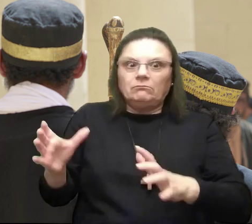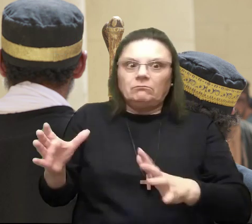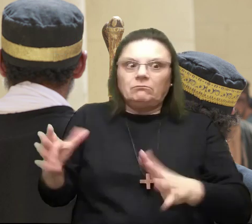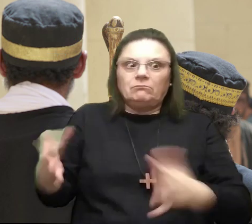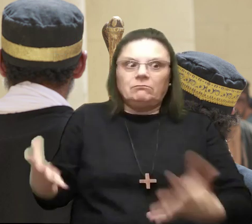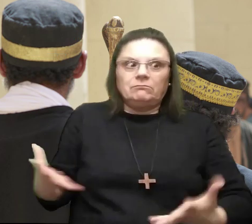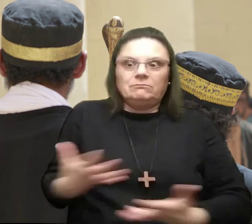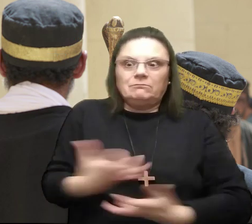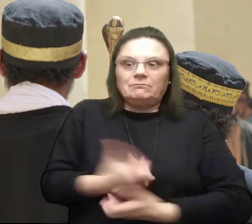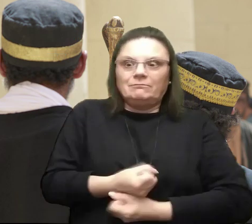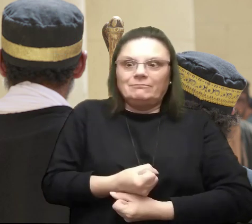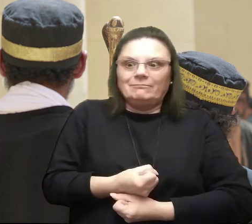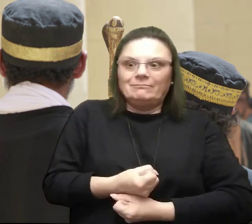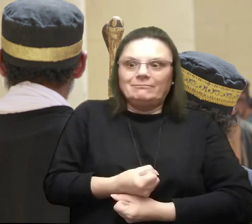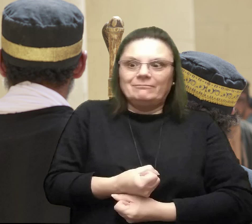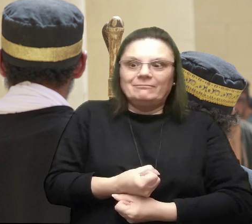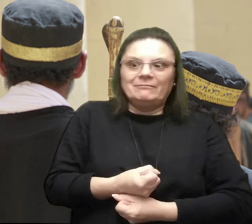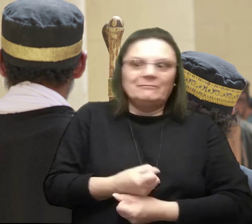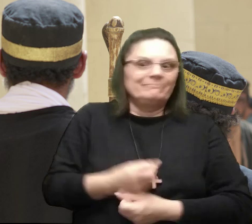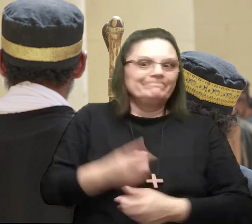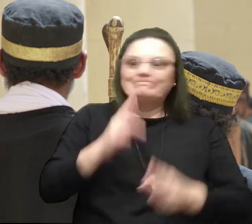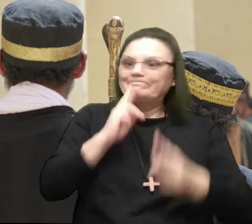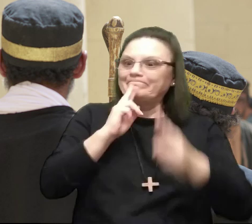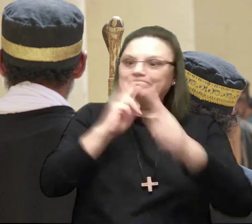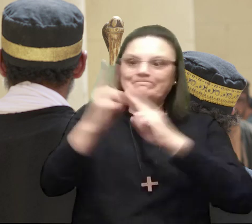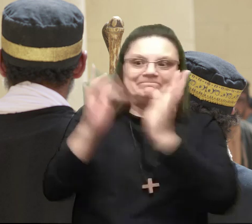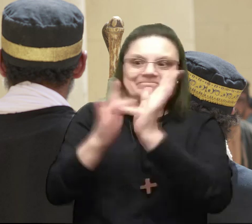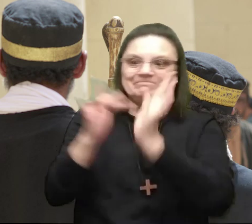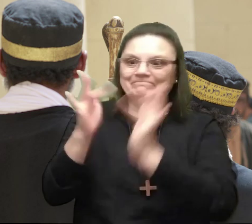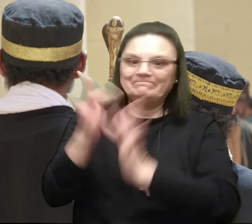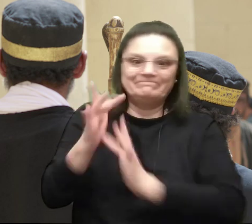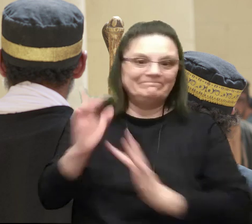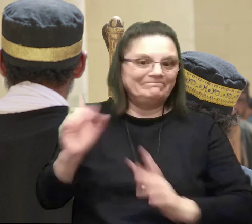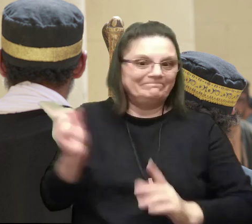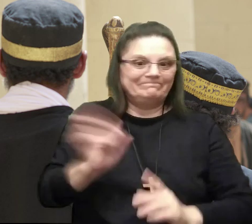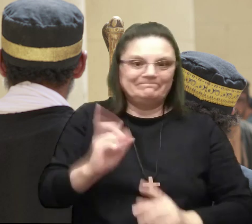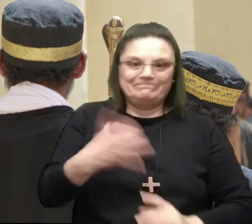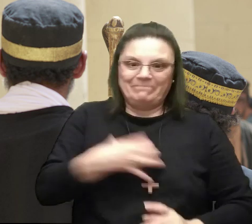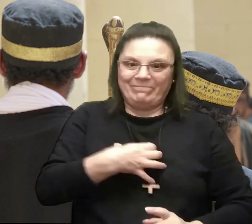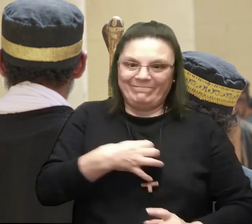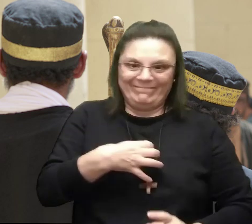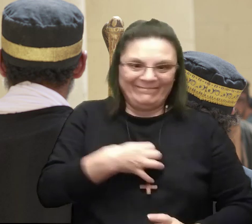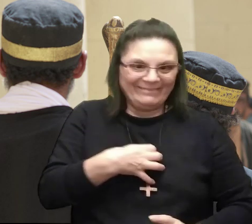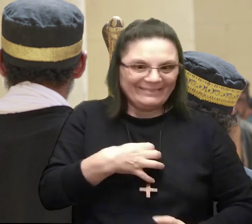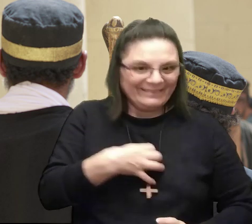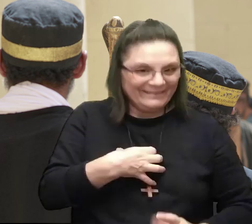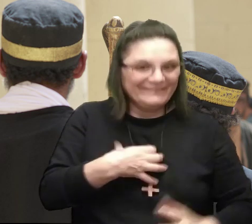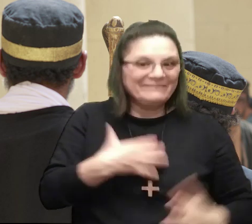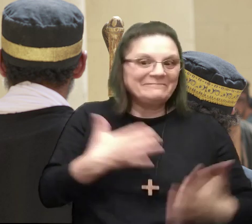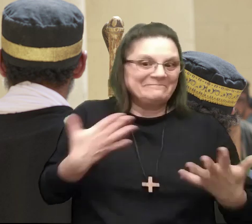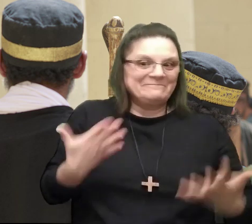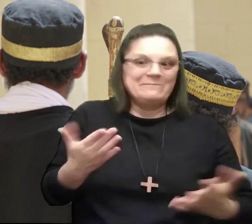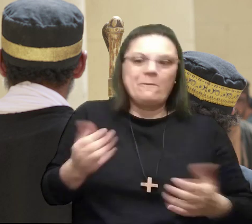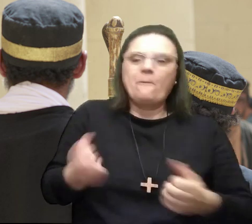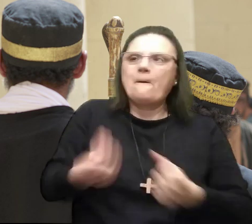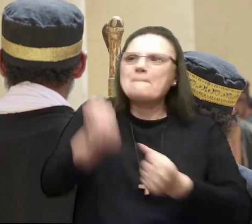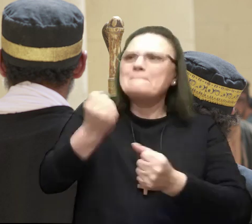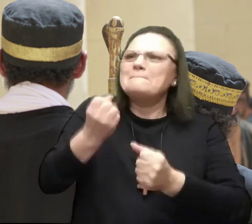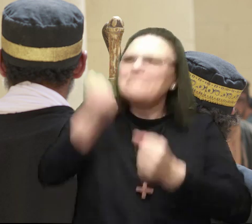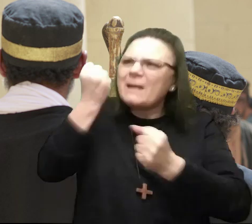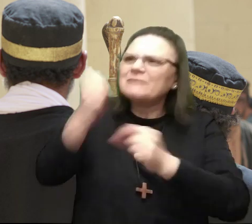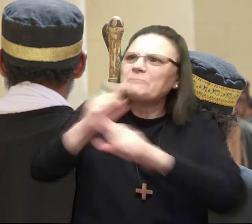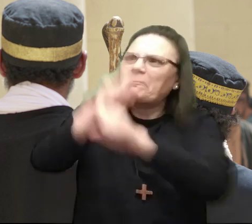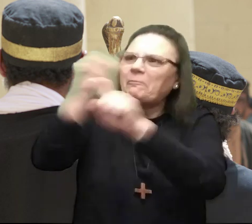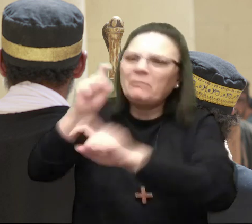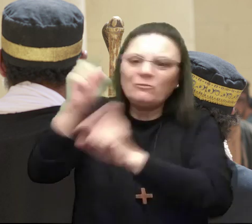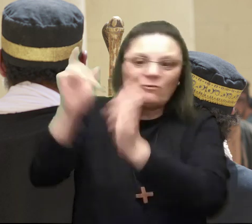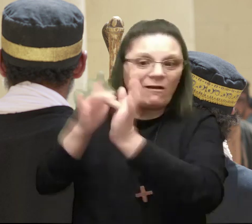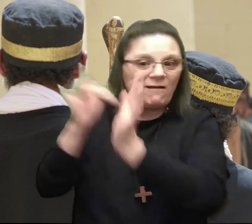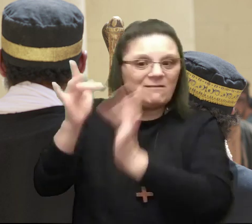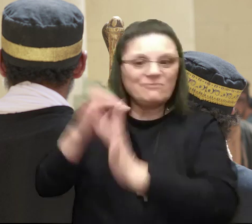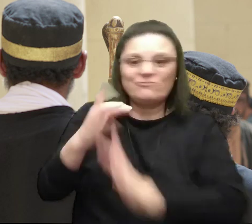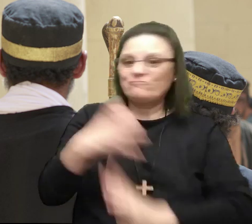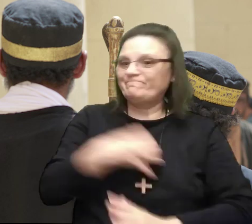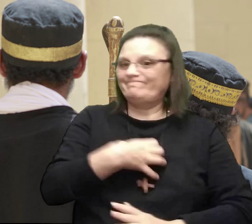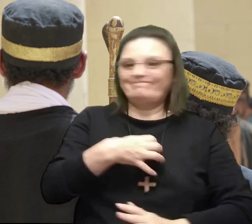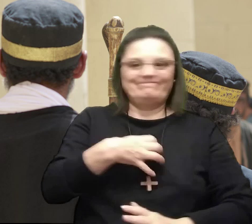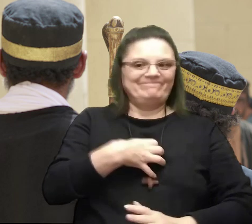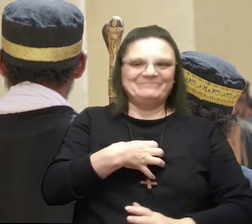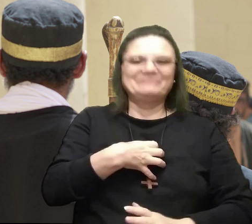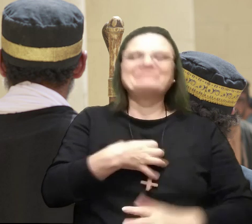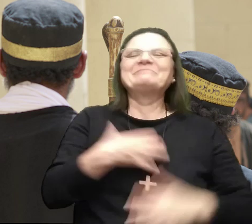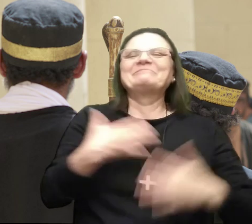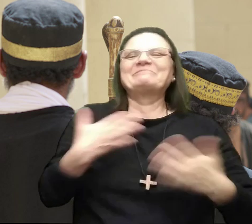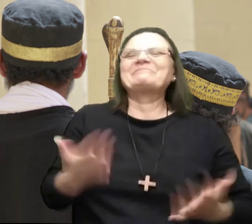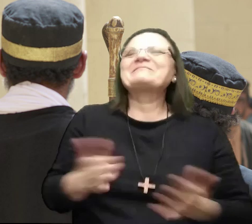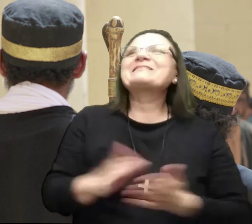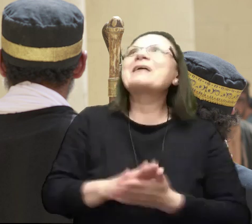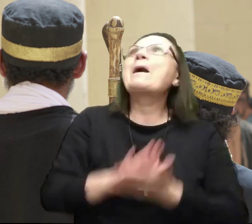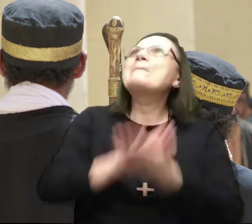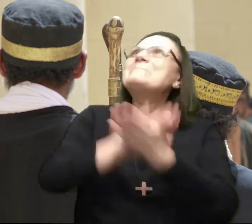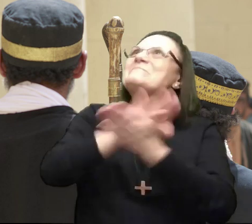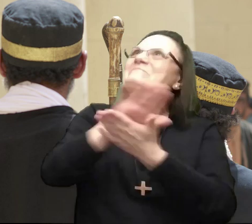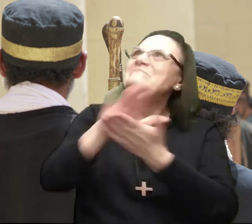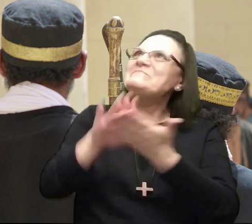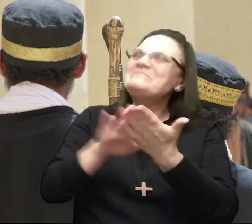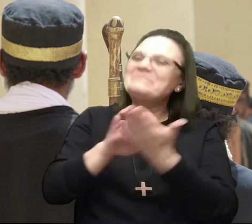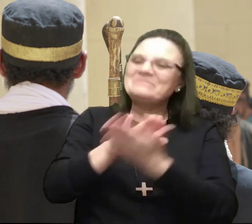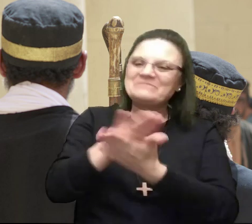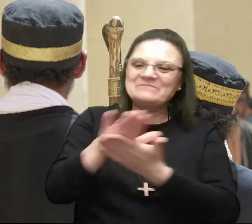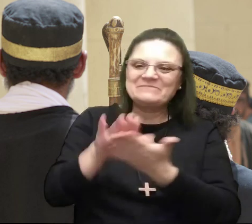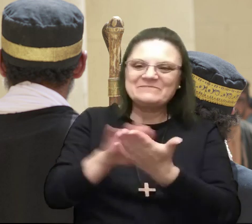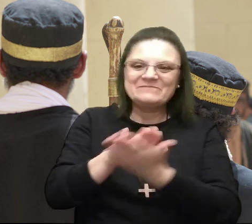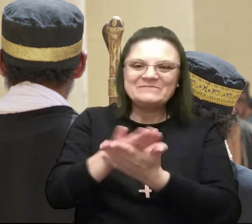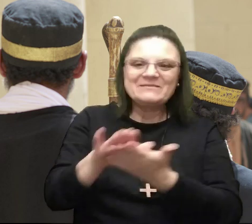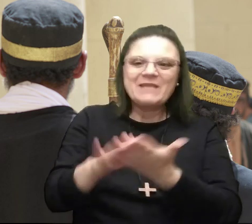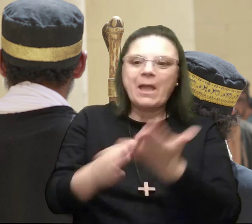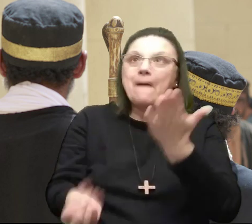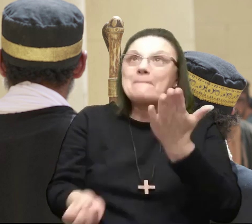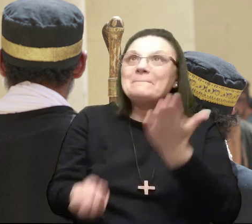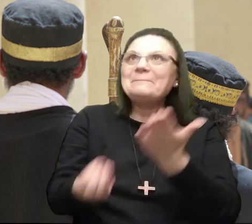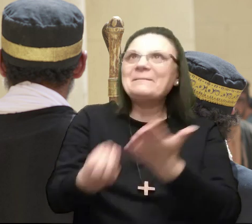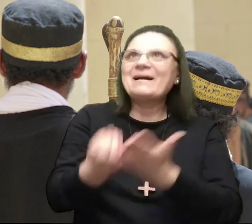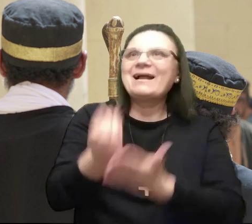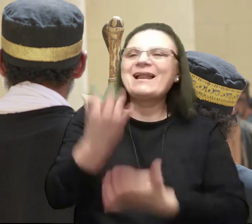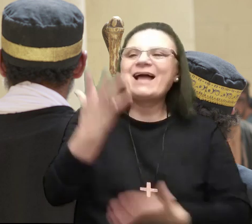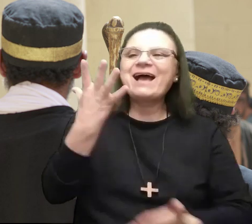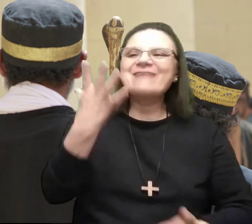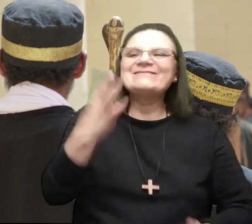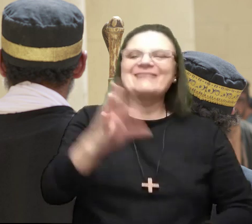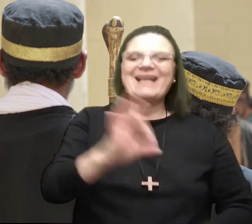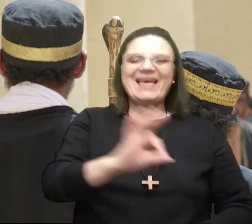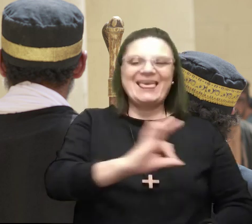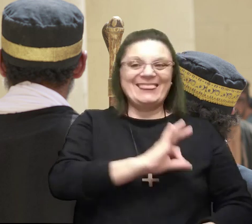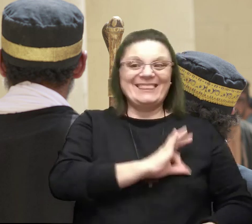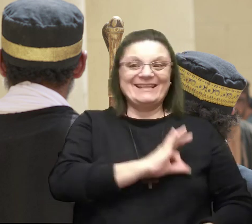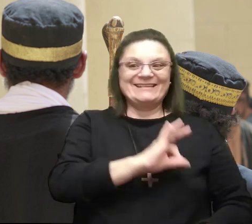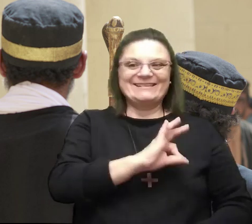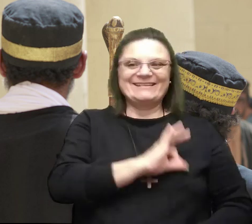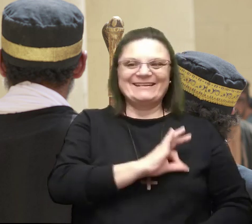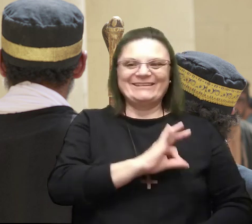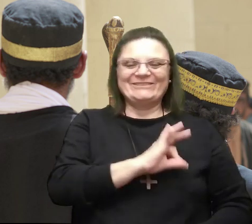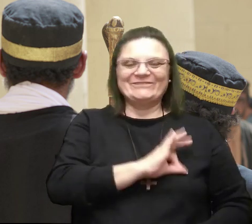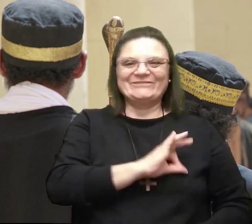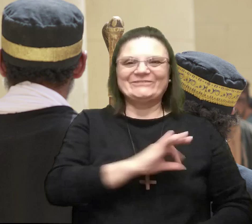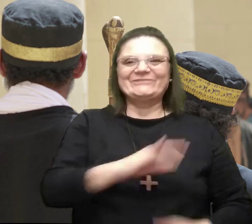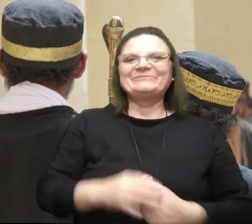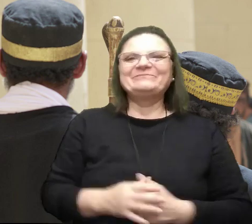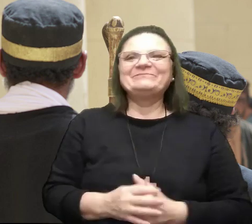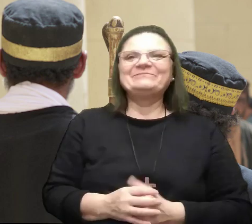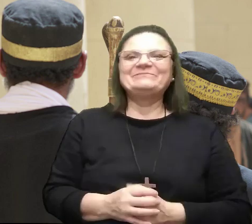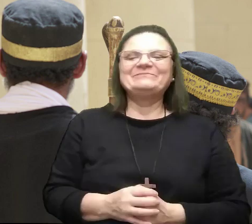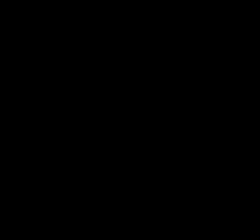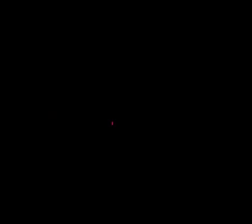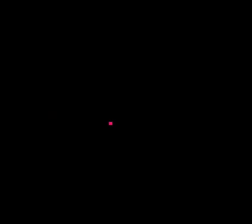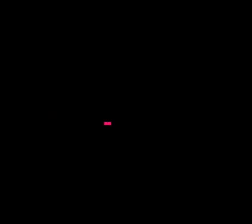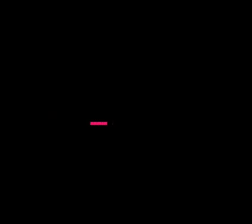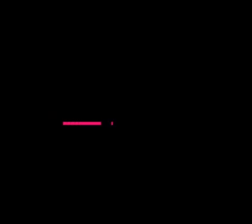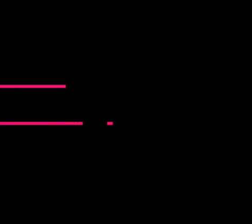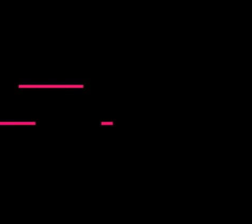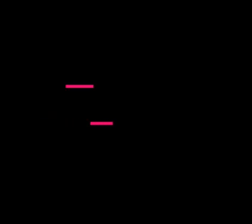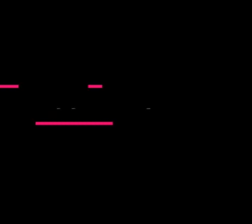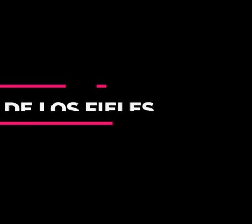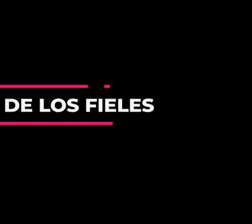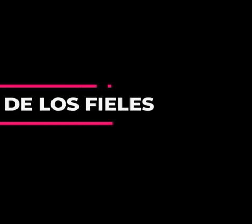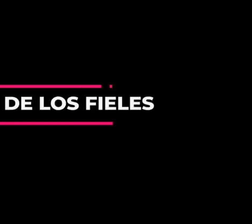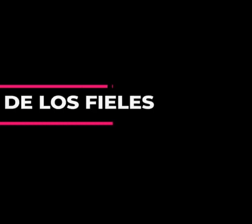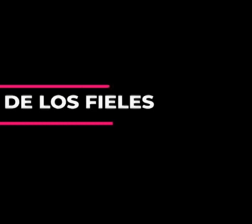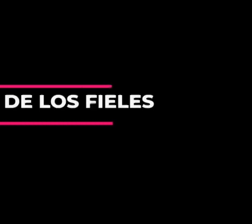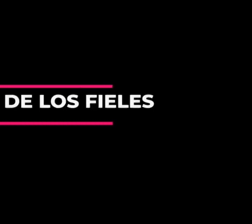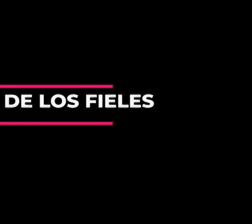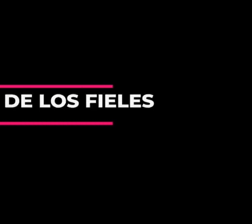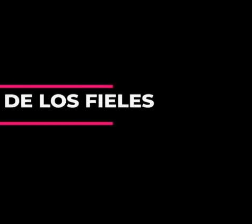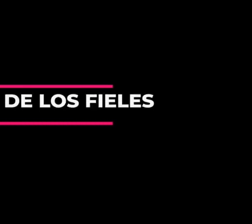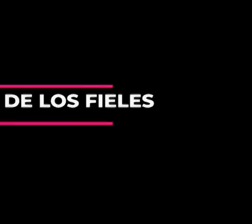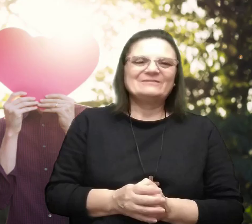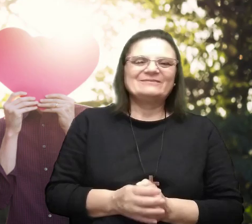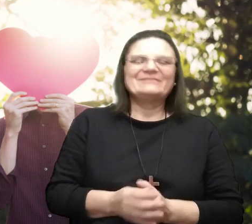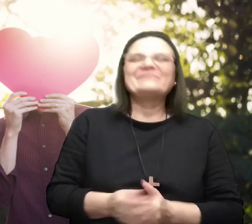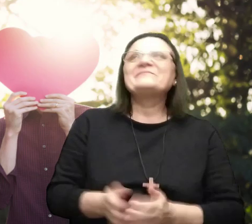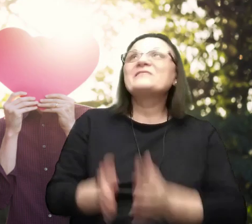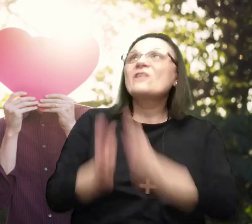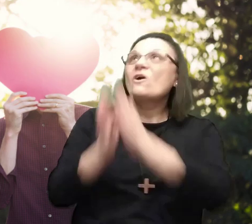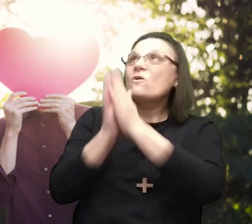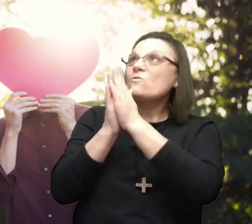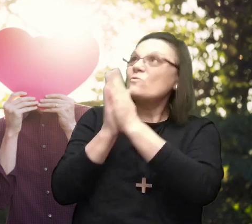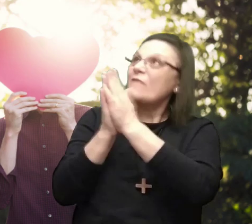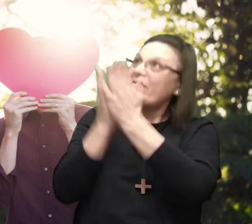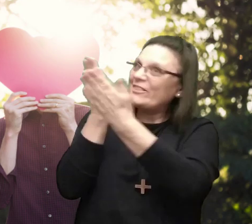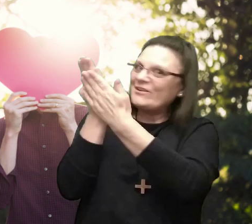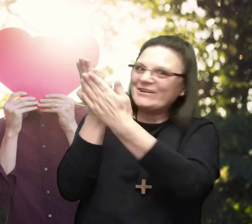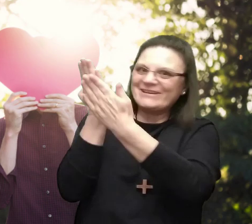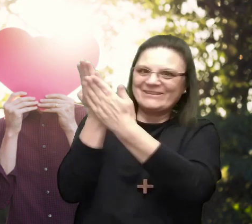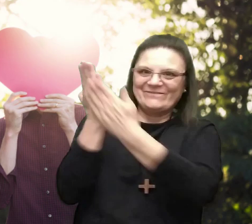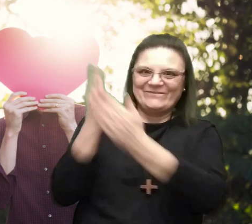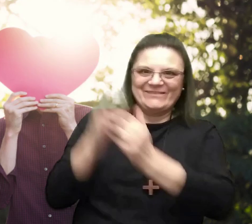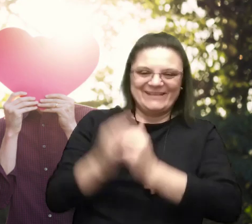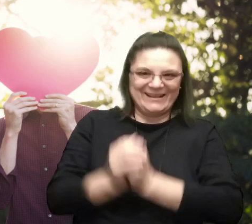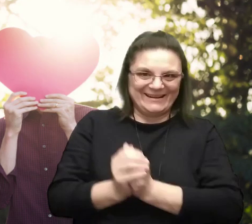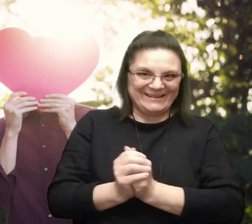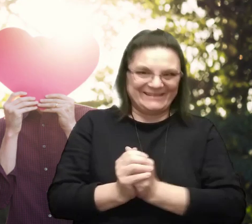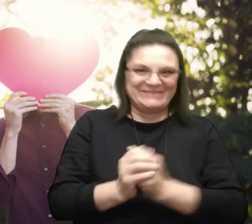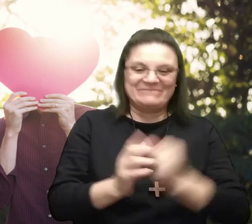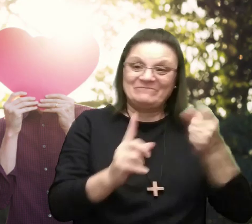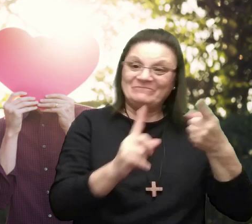Y nadie se atrevió a hacerle más preguntas. Palabra del Señor.